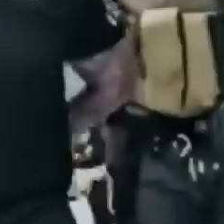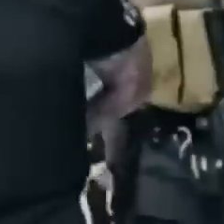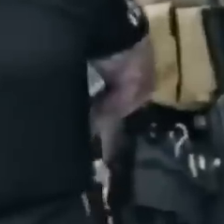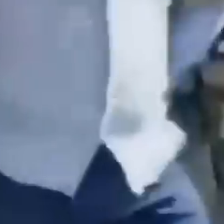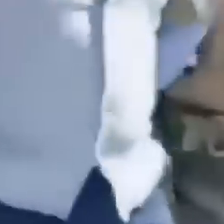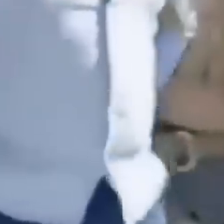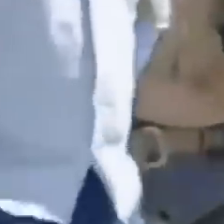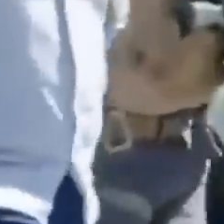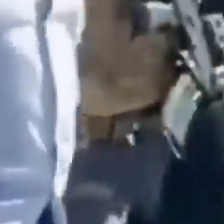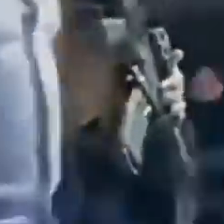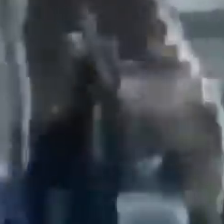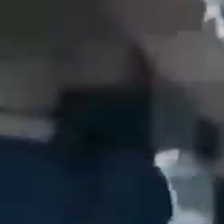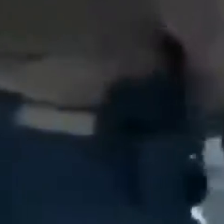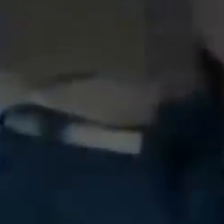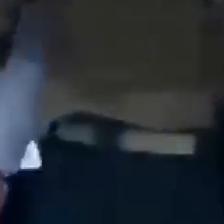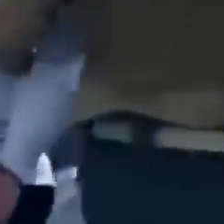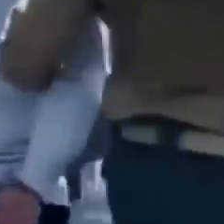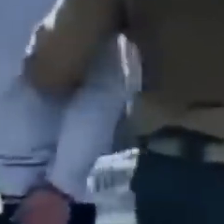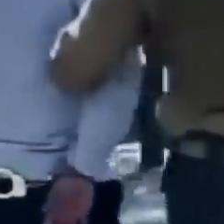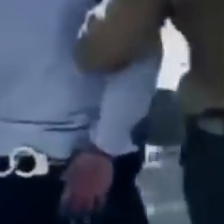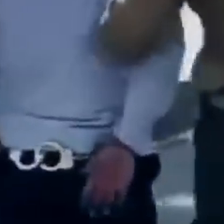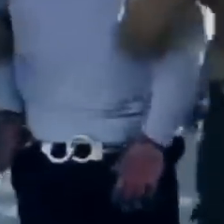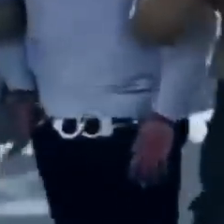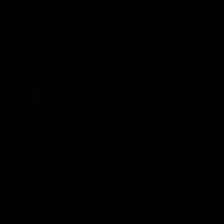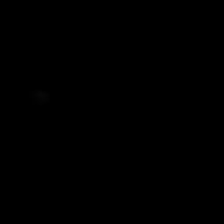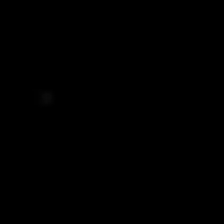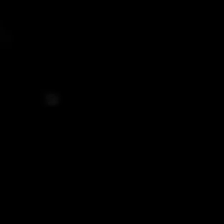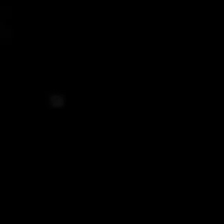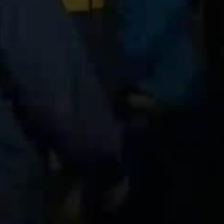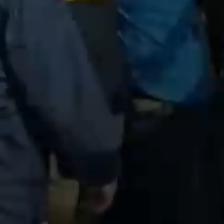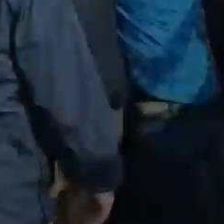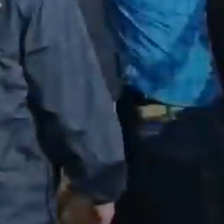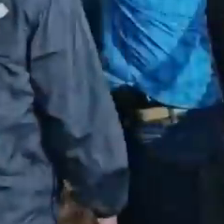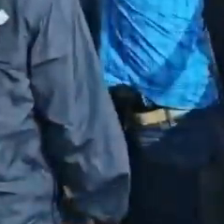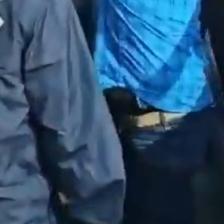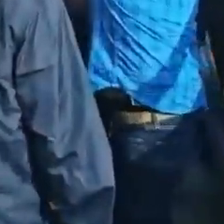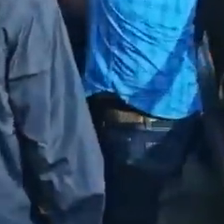que protegían a grupos delictivos vinculados a homicidio extorsión y secuestro en Tijuana